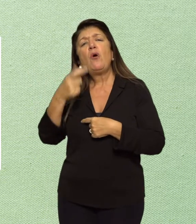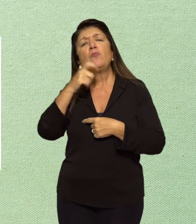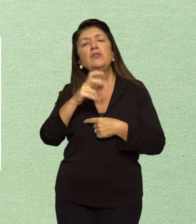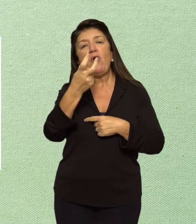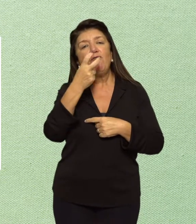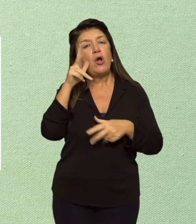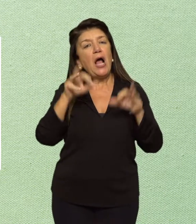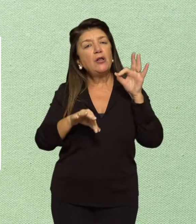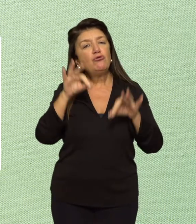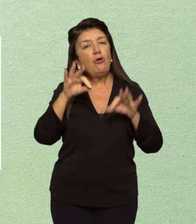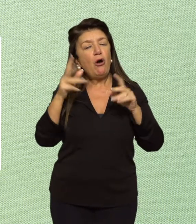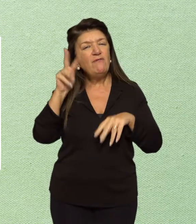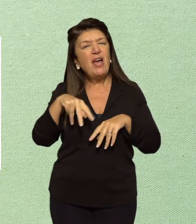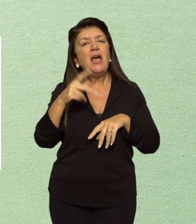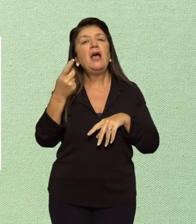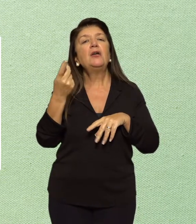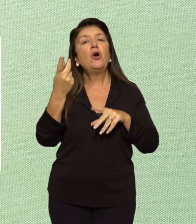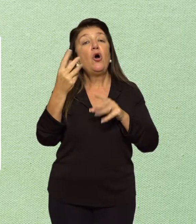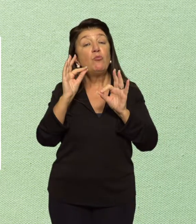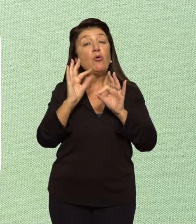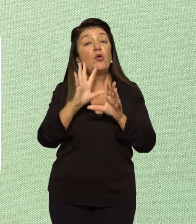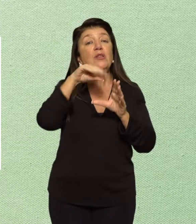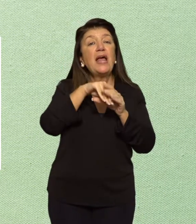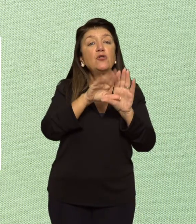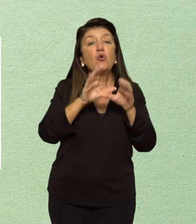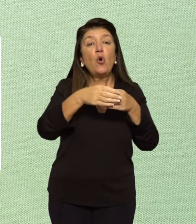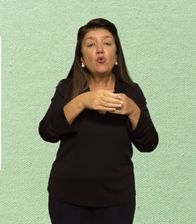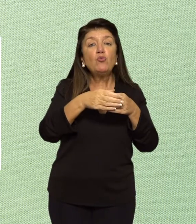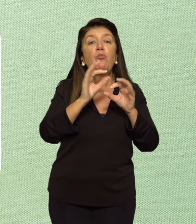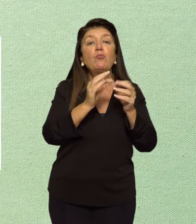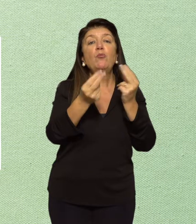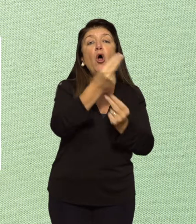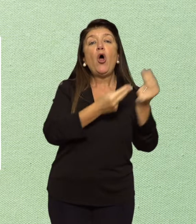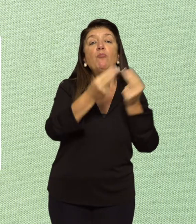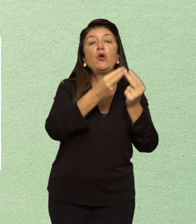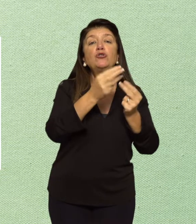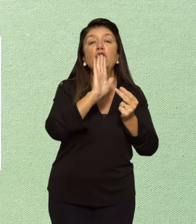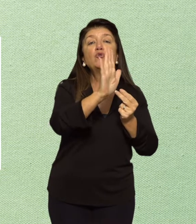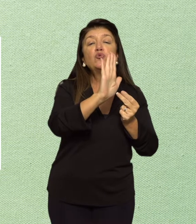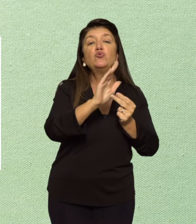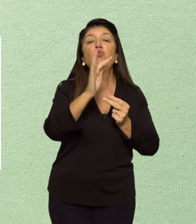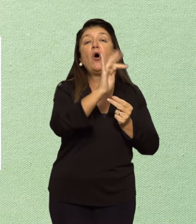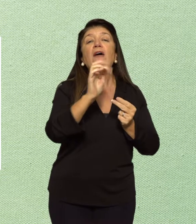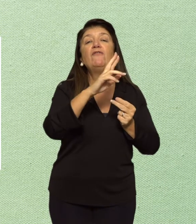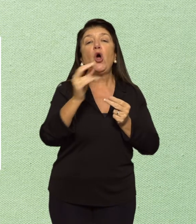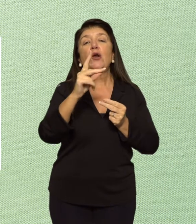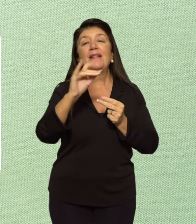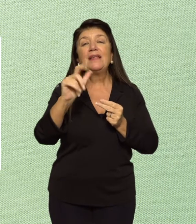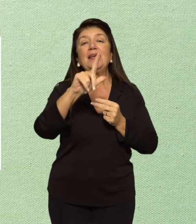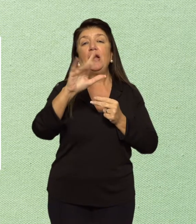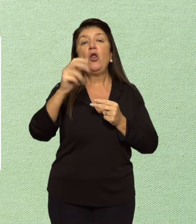anche interna all'equipe multidisciplinare del 'Progetto Fior di Loto', quindi offre insomma il suo